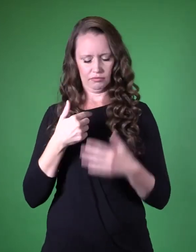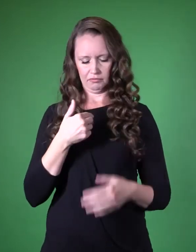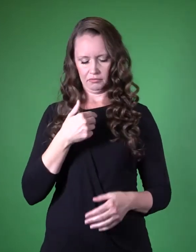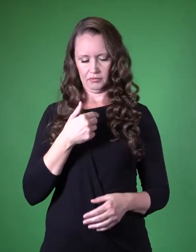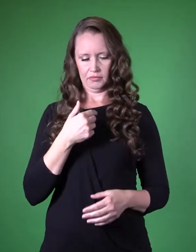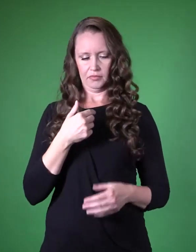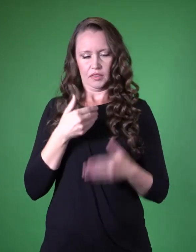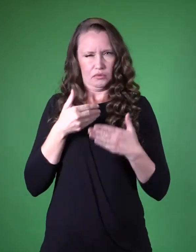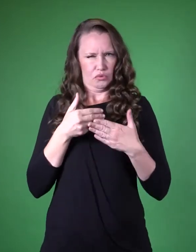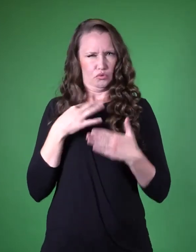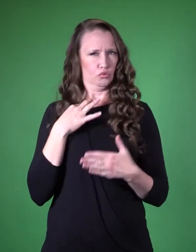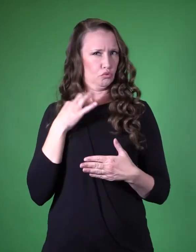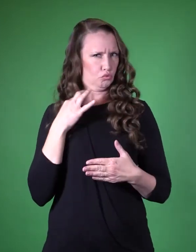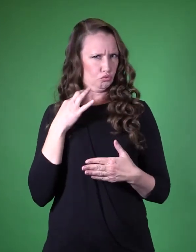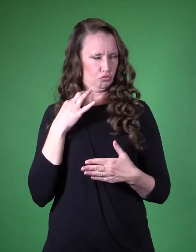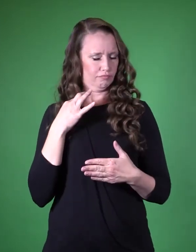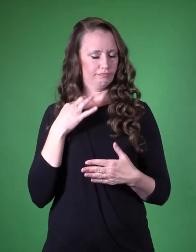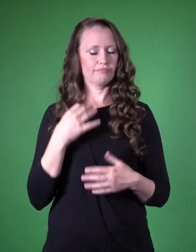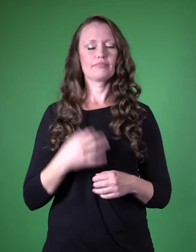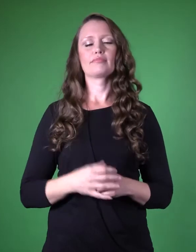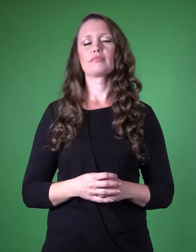TO CHEST AGAINST SHIRT.